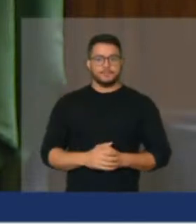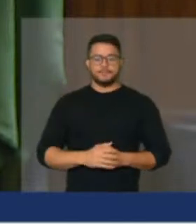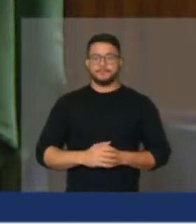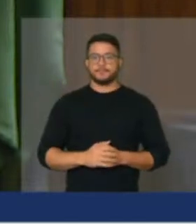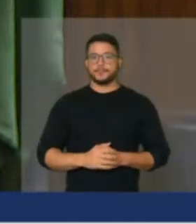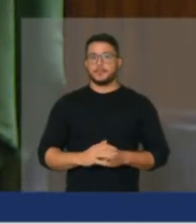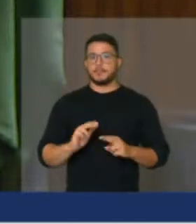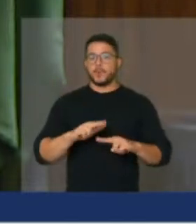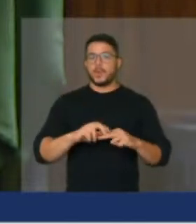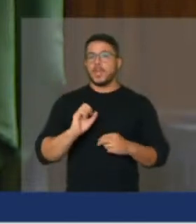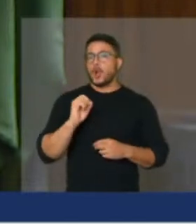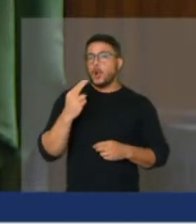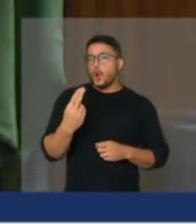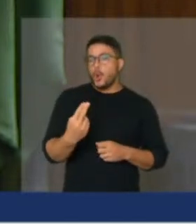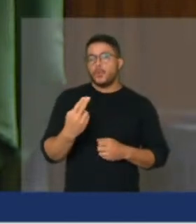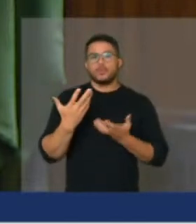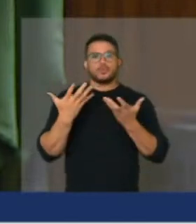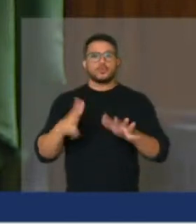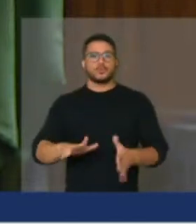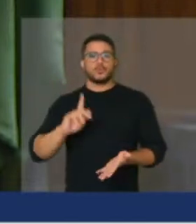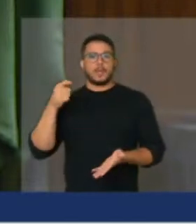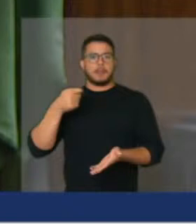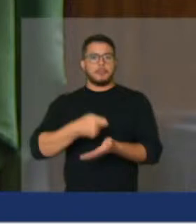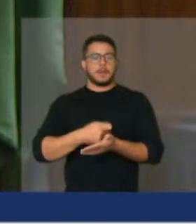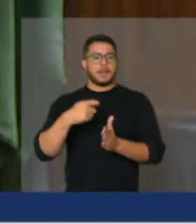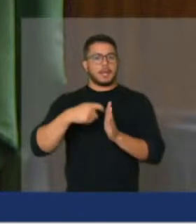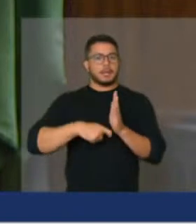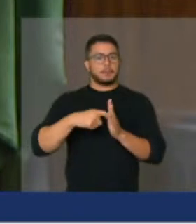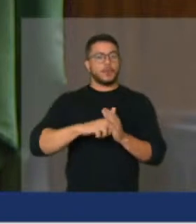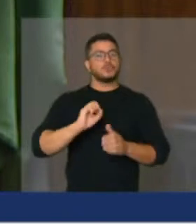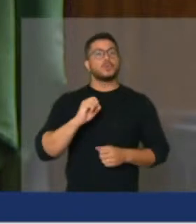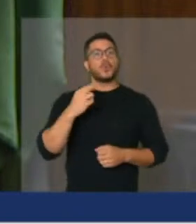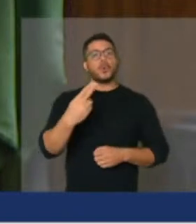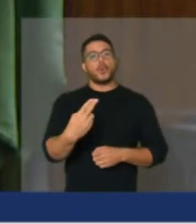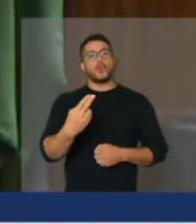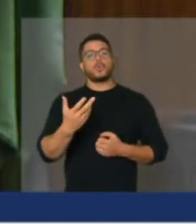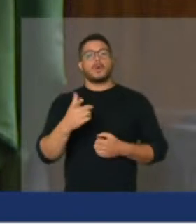DE DINHEIRO. NÃO HÁ OUTRA EXPLICAÇÃO PARA ESSE DINHEIRO ESTAR EM PARAÍSO